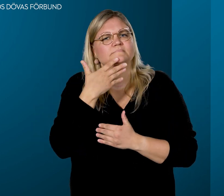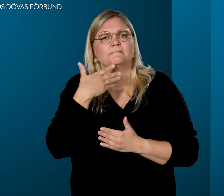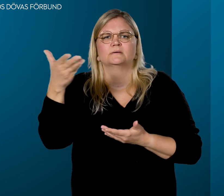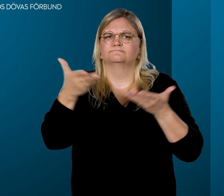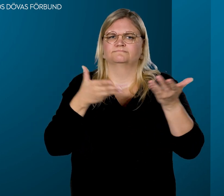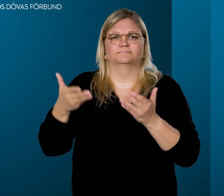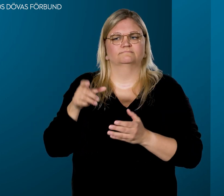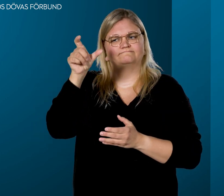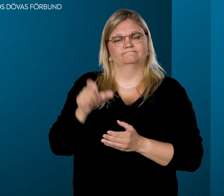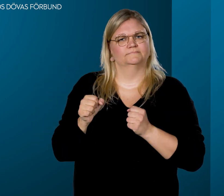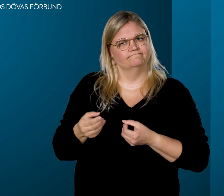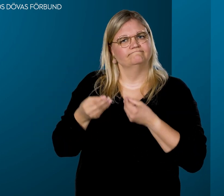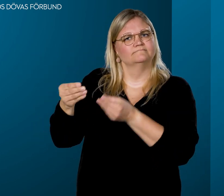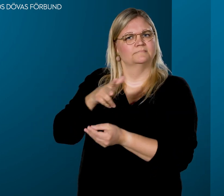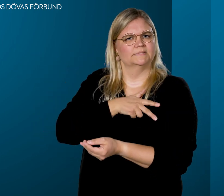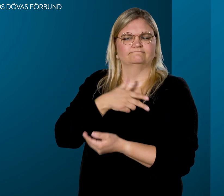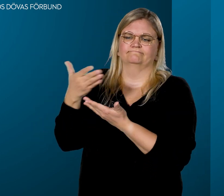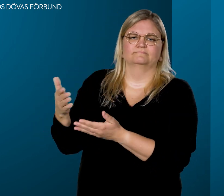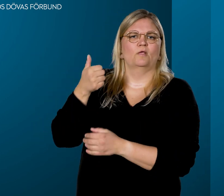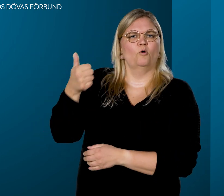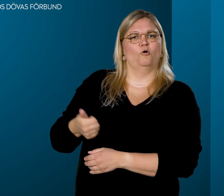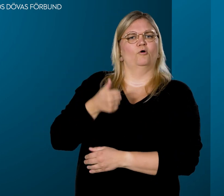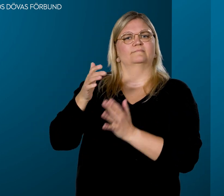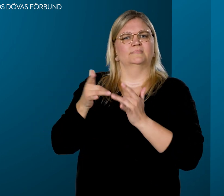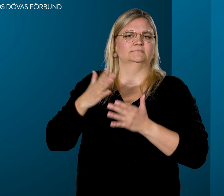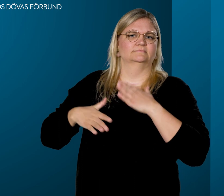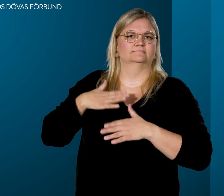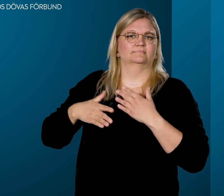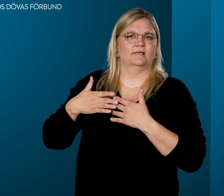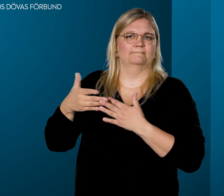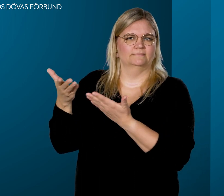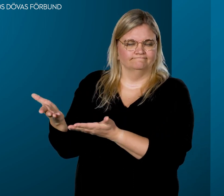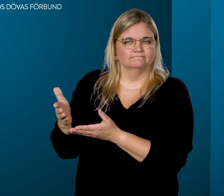nominera kandidater till priset Årets frivilligarbetare.